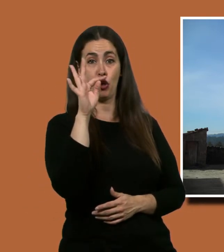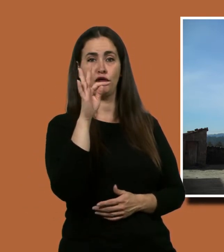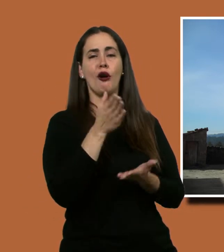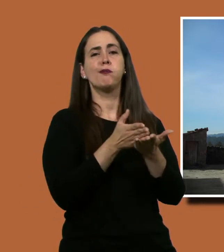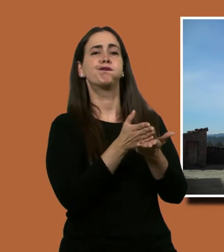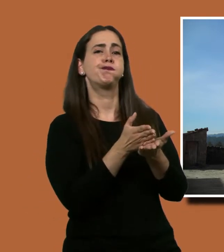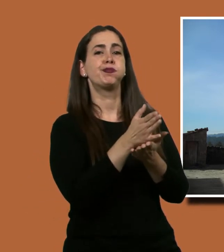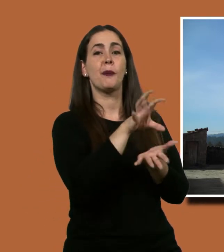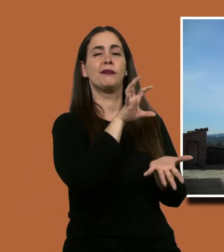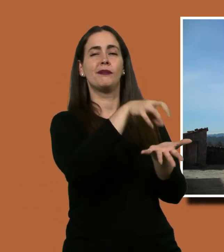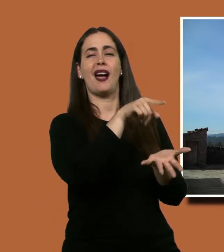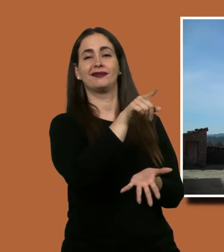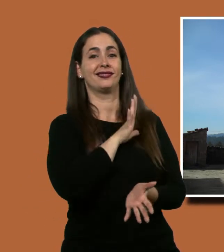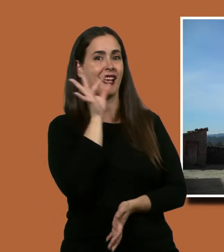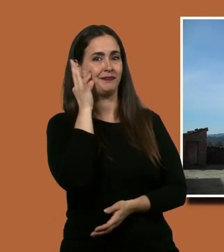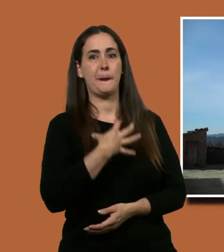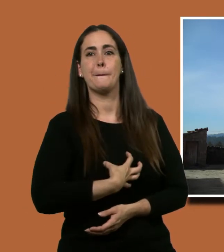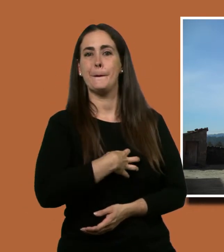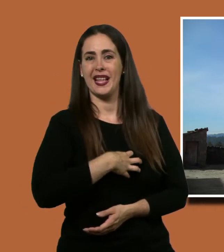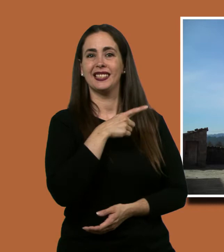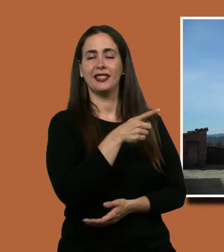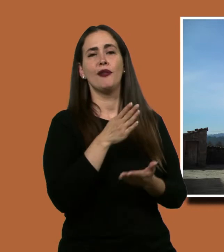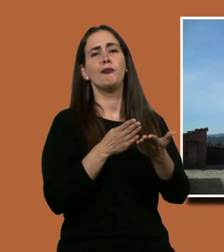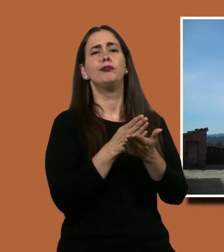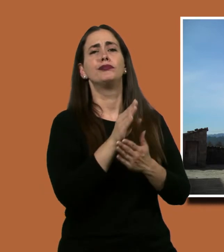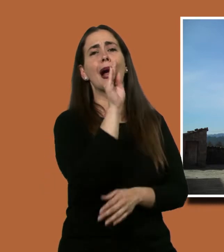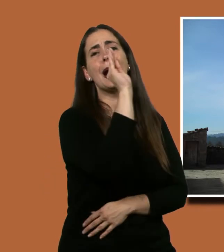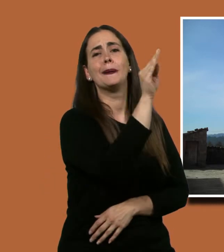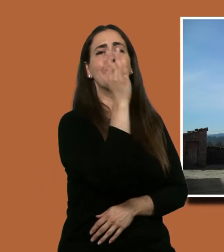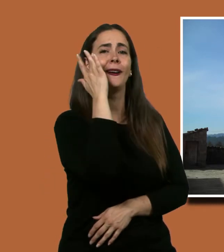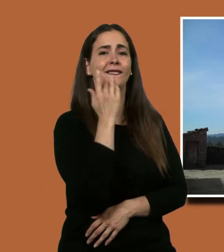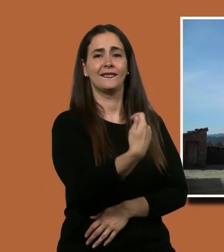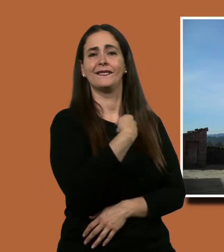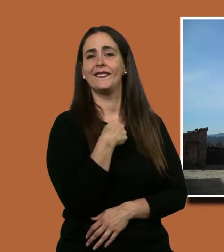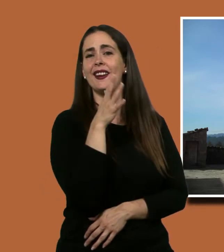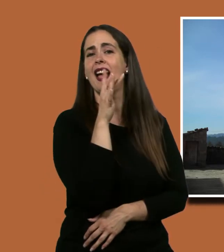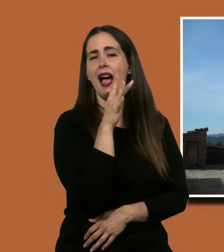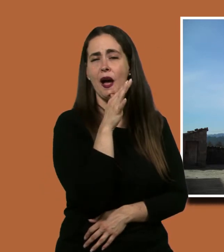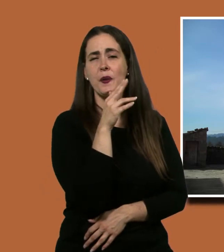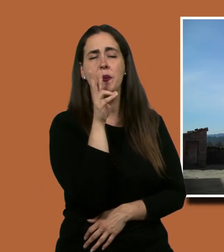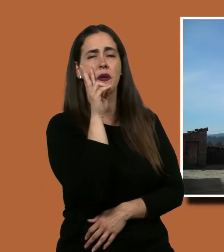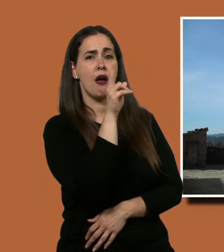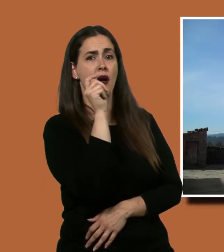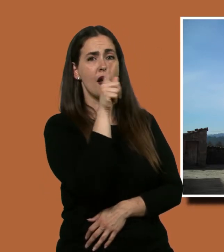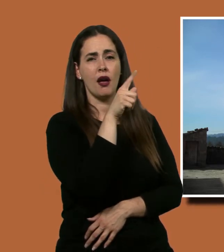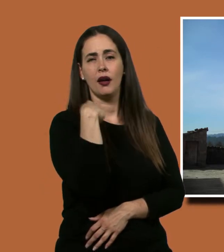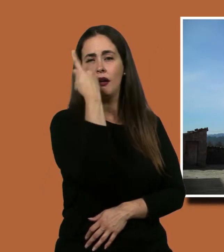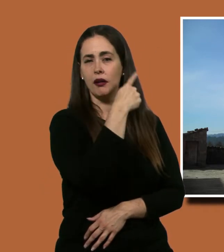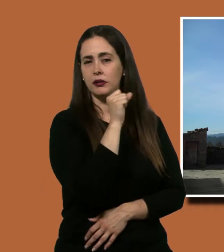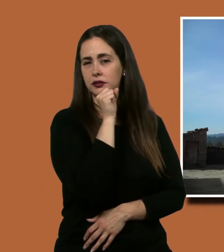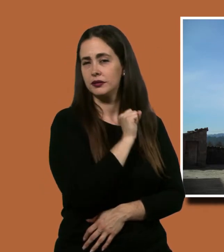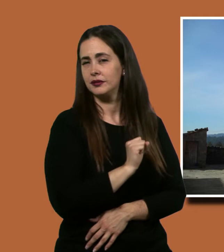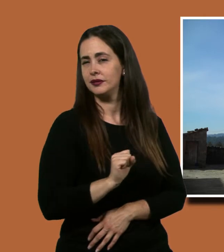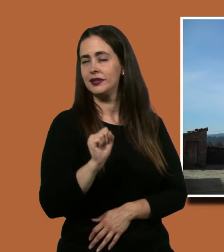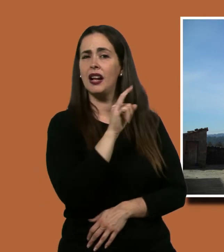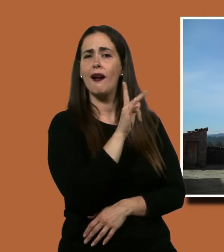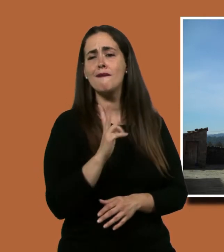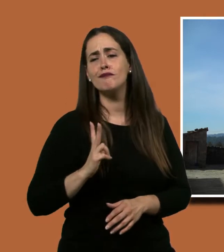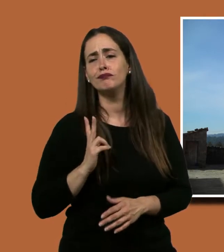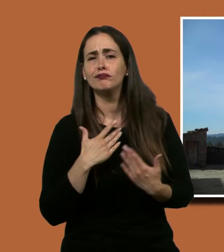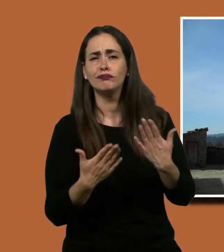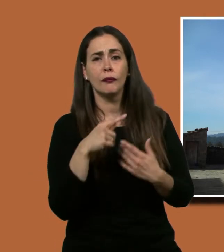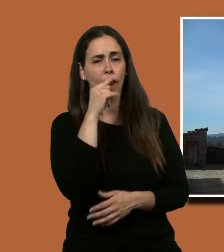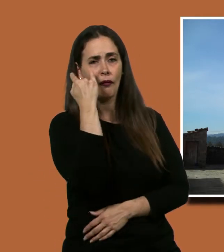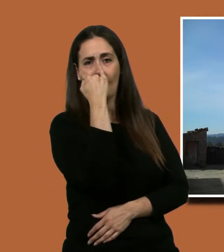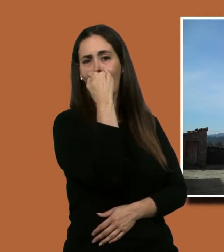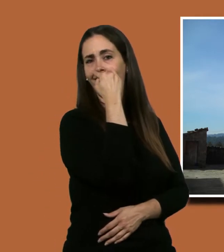En Perot passa per la masia de Pecanins, li demana aigua i queda fascinat per la seva bellesa i tracte.